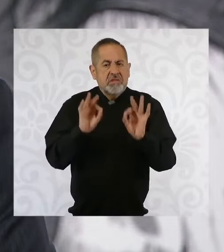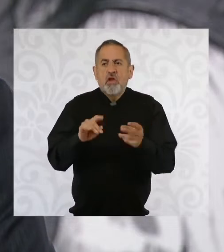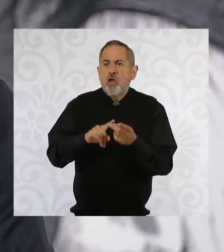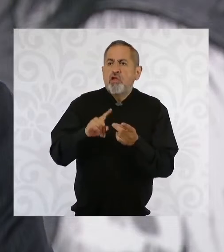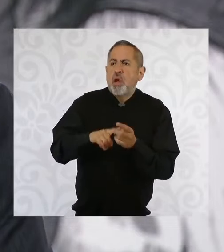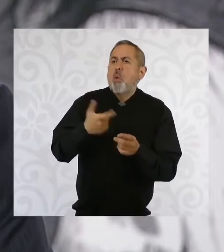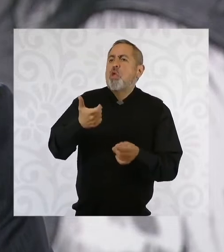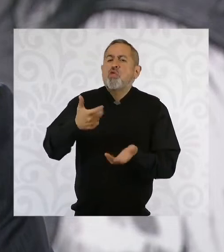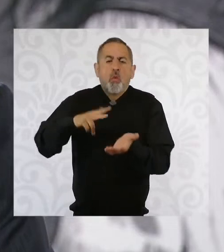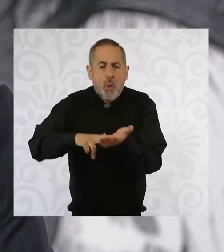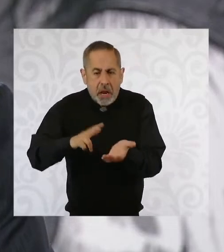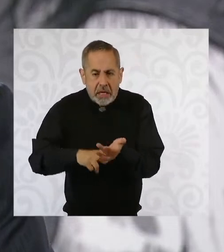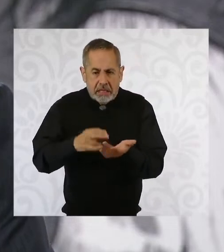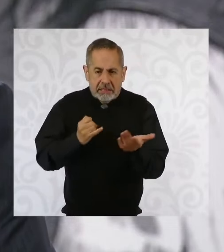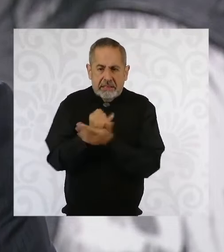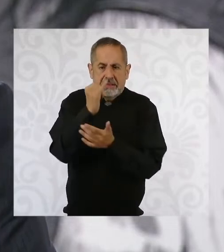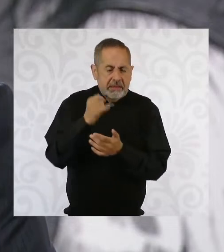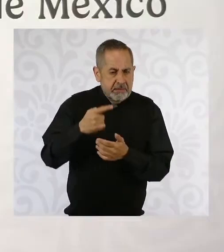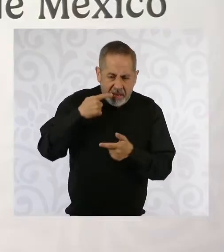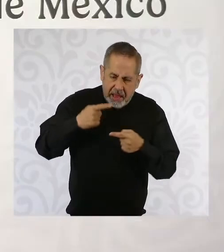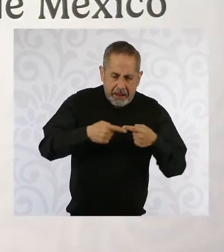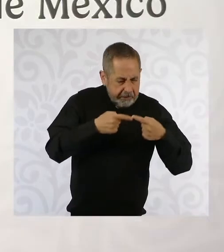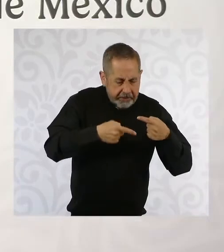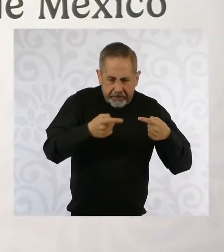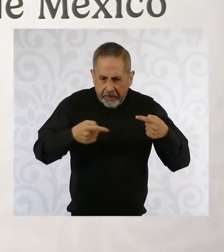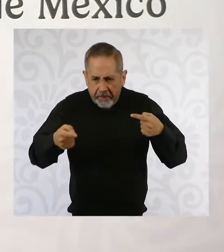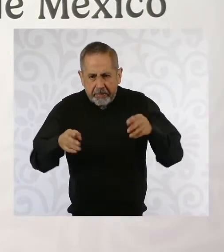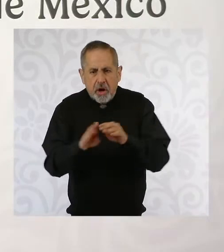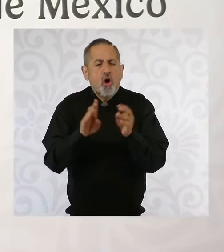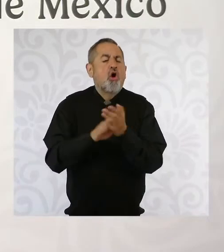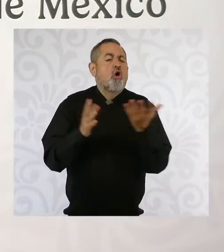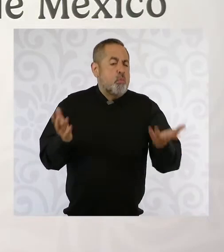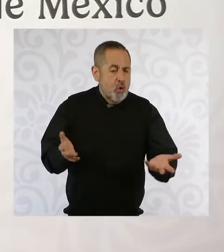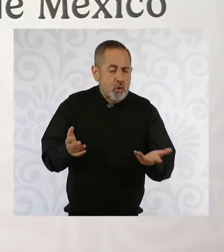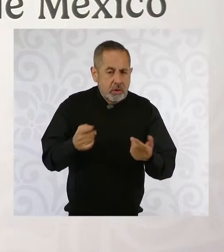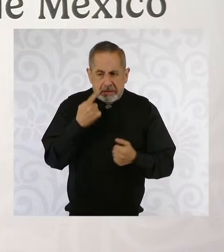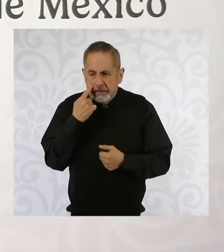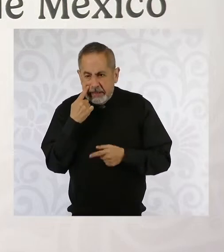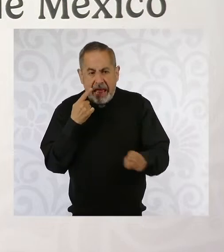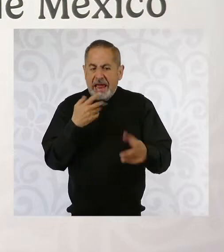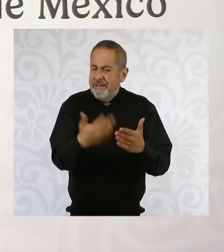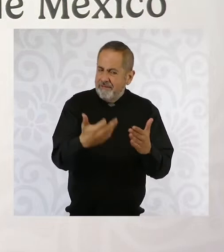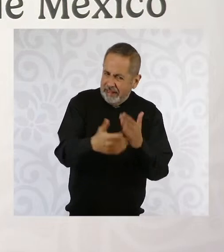Definir la cadena de valor identificar áreas de oportunidad con base en las fortalezas entre